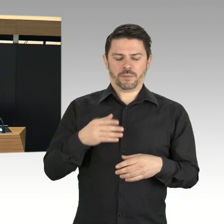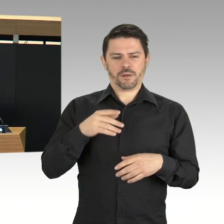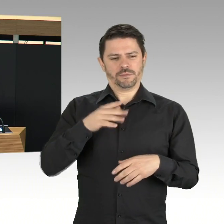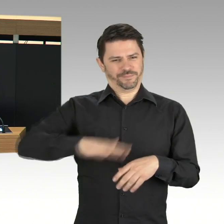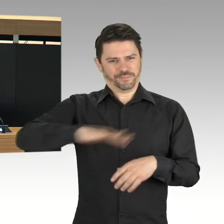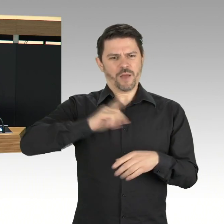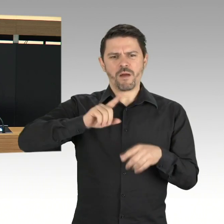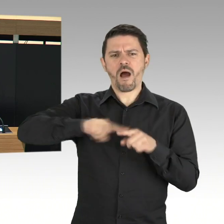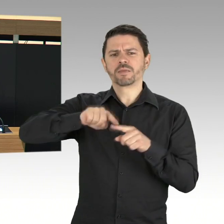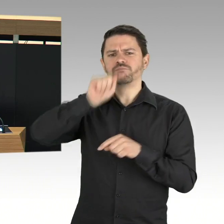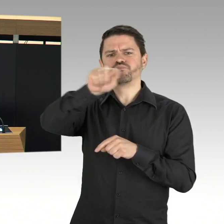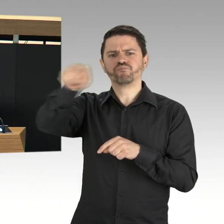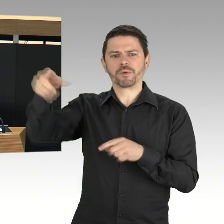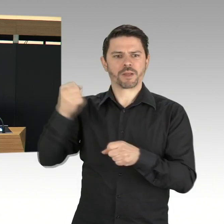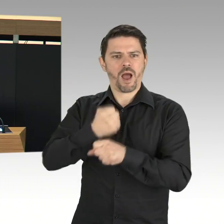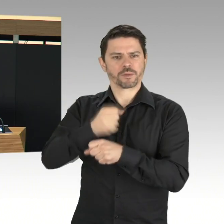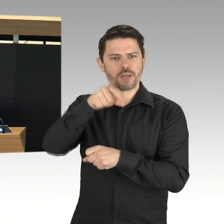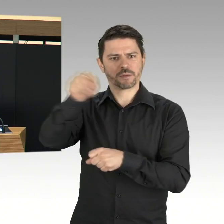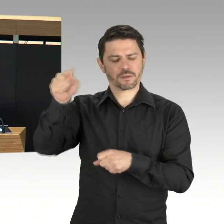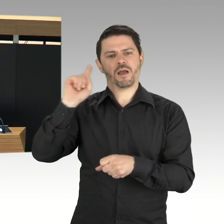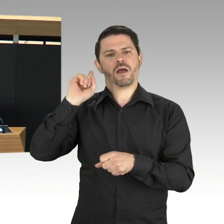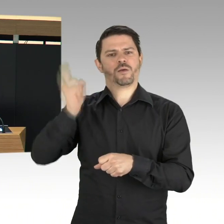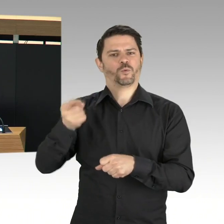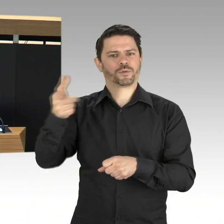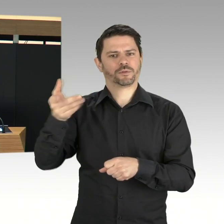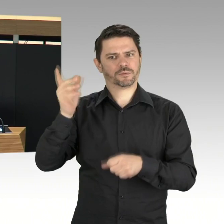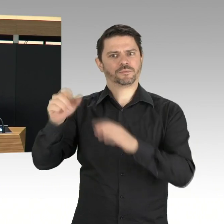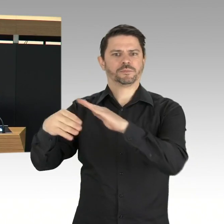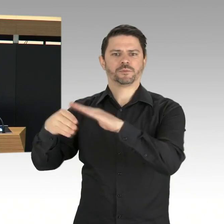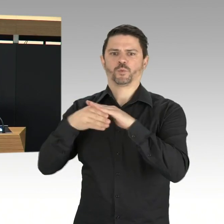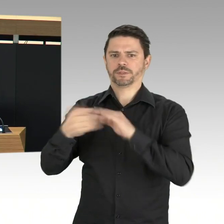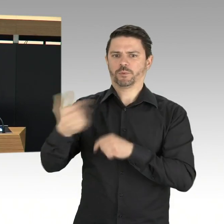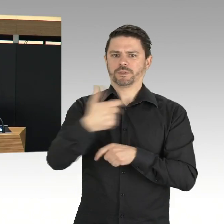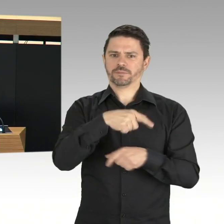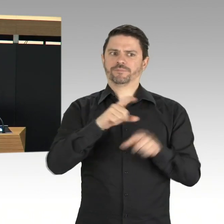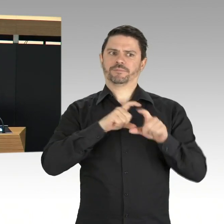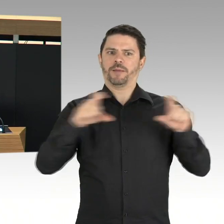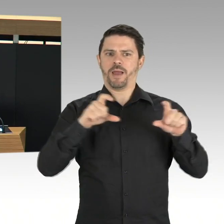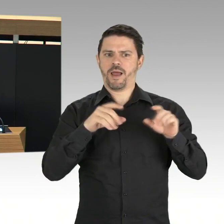(Beifall) Und natürlich gilt mein Dank sozusagen